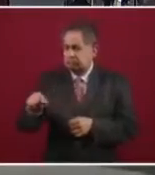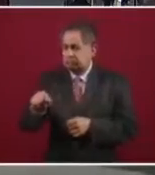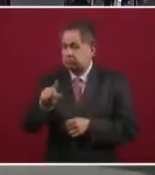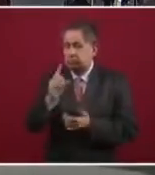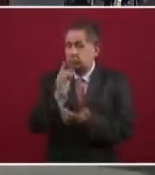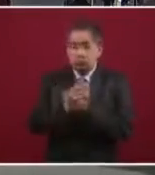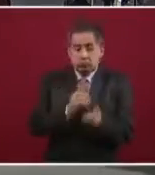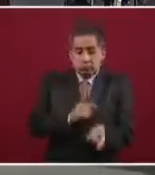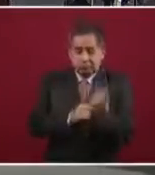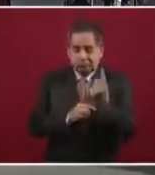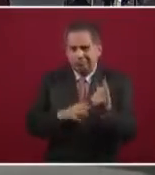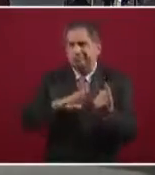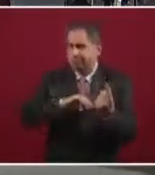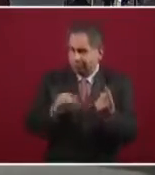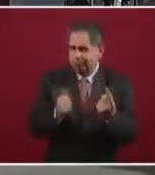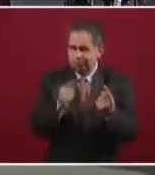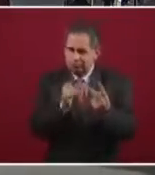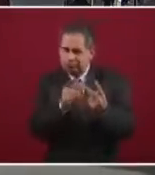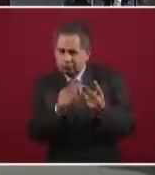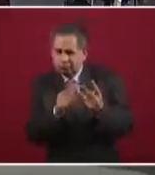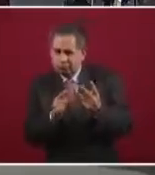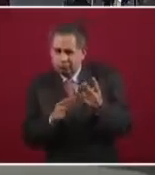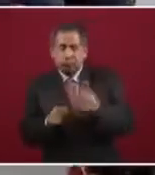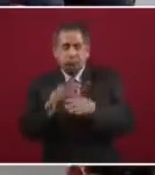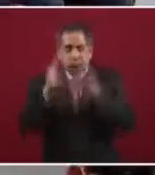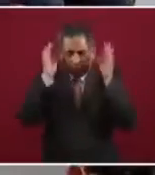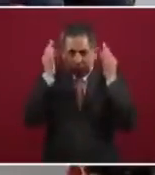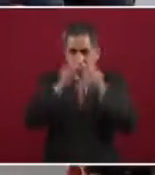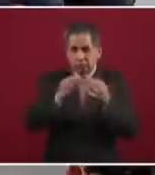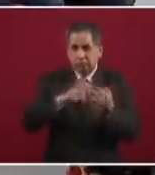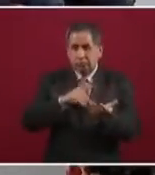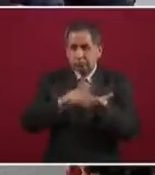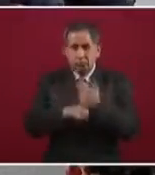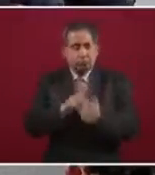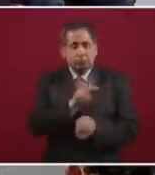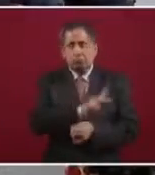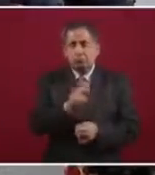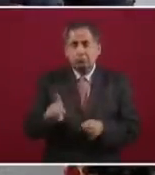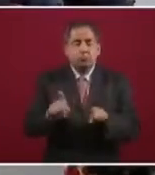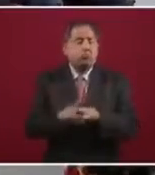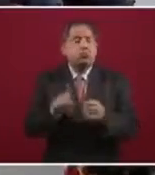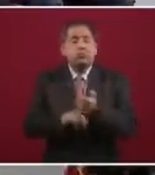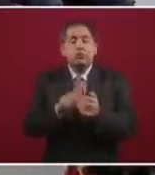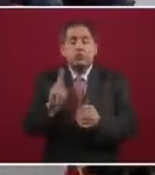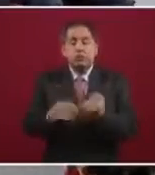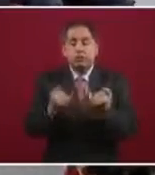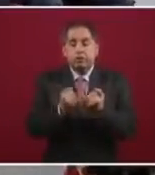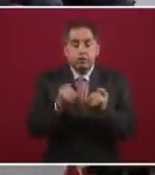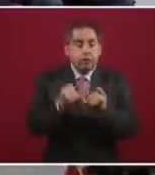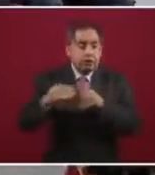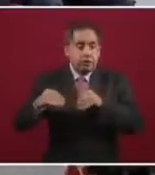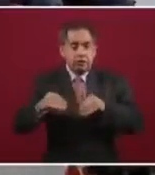esa, hay varias. En el tema de aduanas hay situaciones muy parecidas al tema de las operaciones simuladas